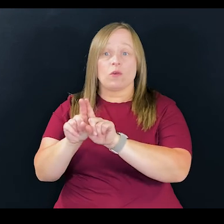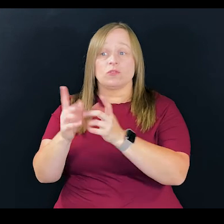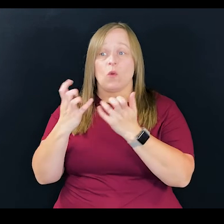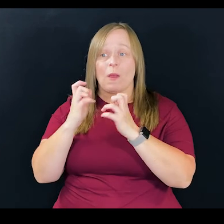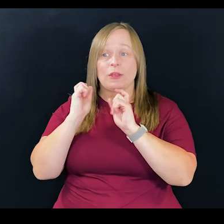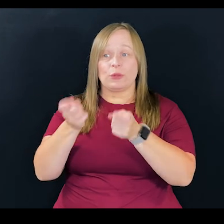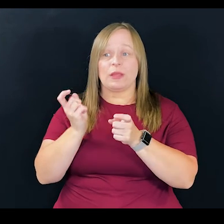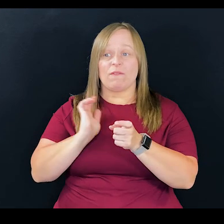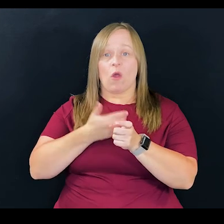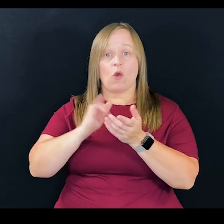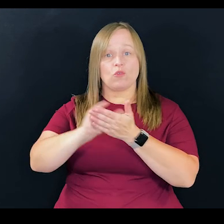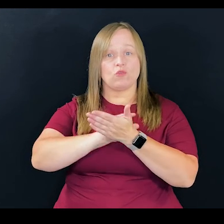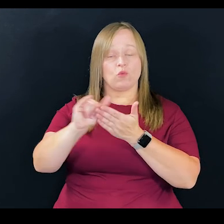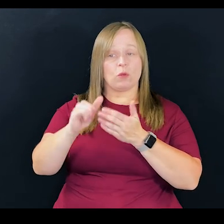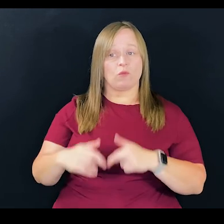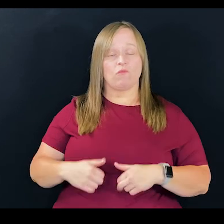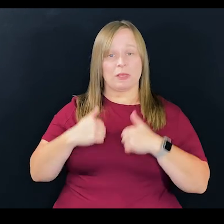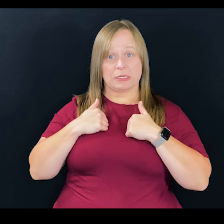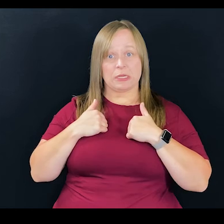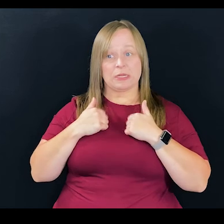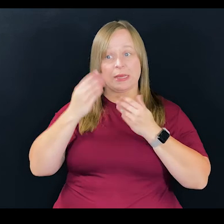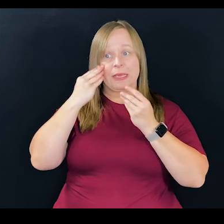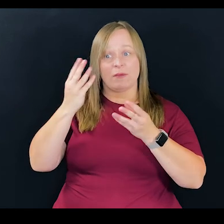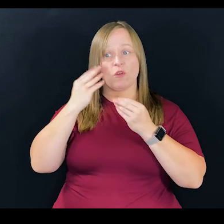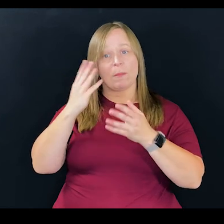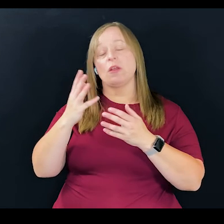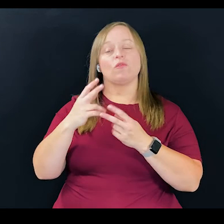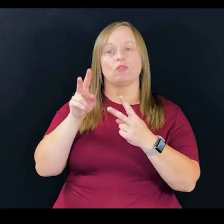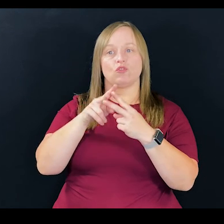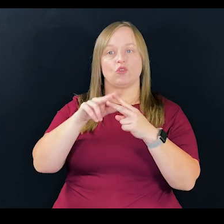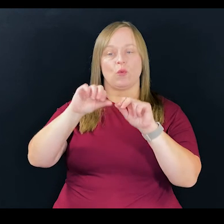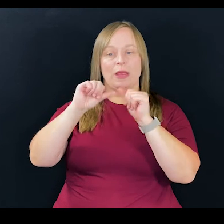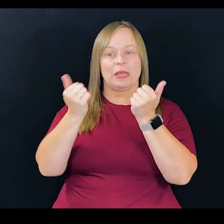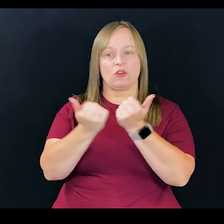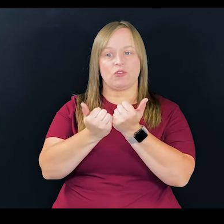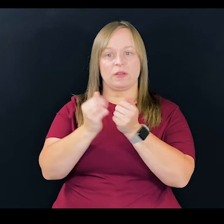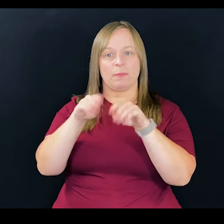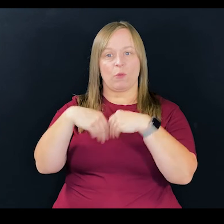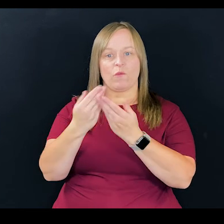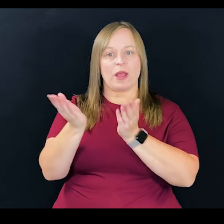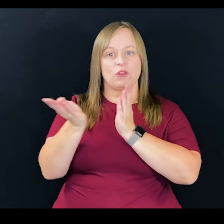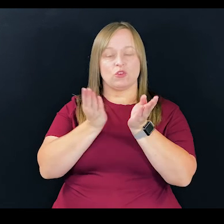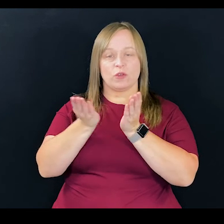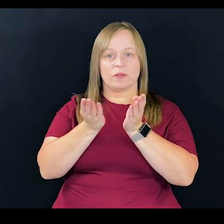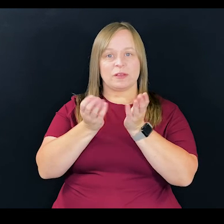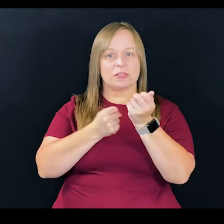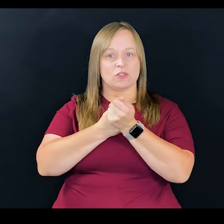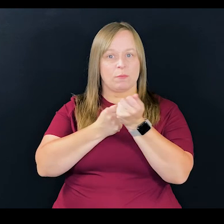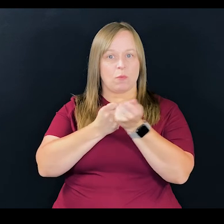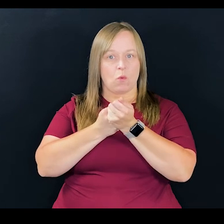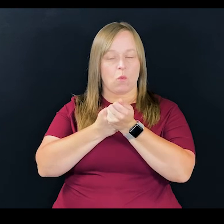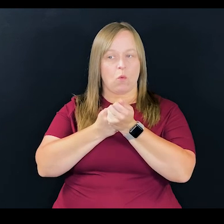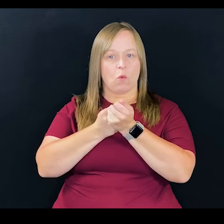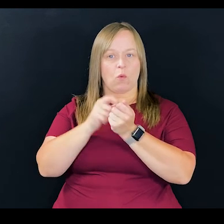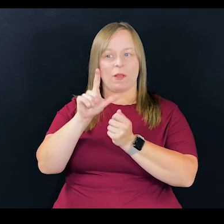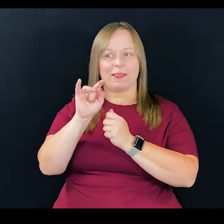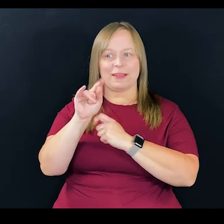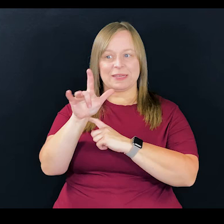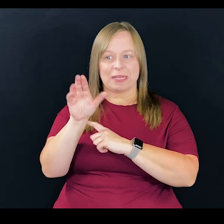Y también quiero darles a todos los residentes del estado de Nueva York la información de dos agencias que brindan servicios y apoyo